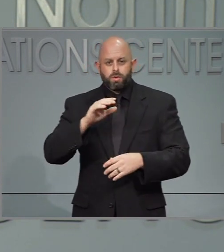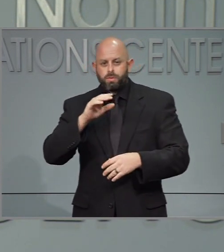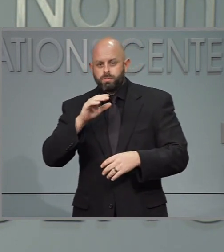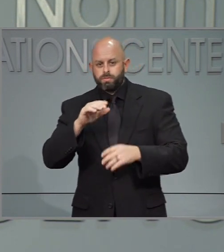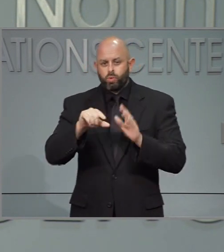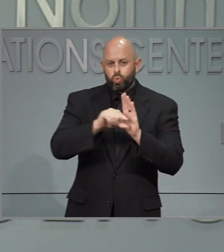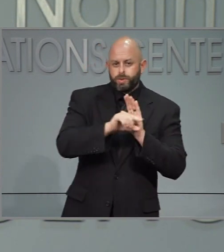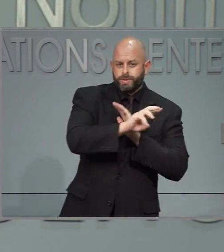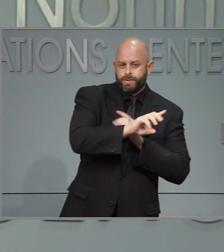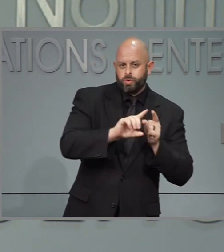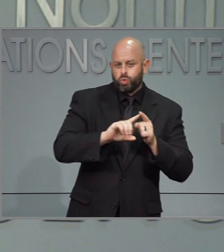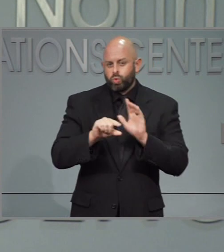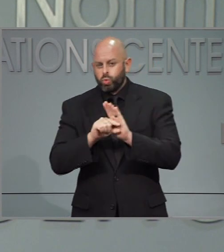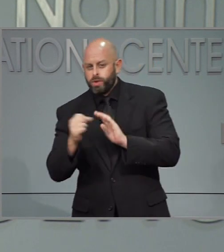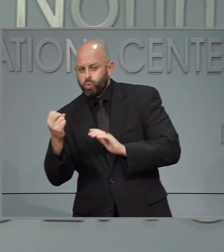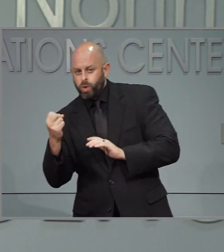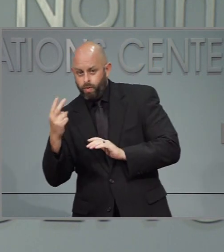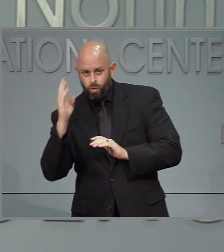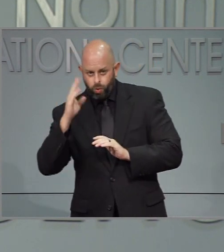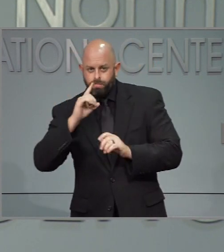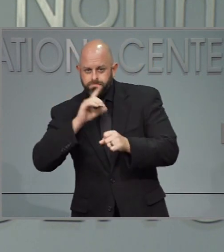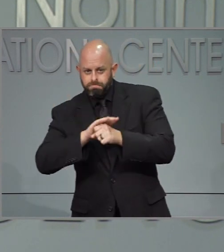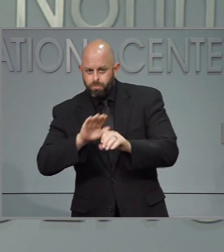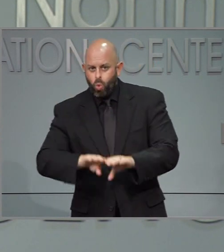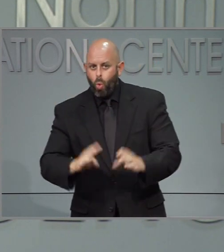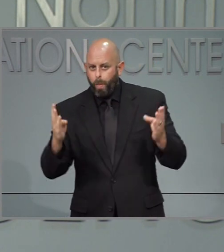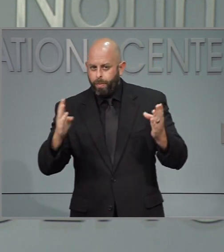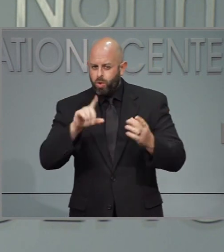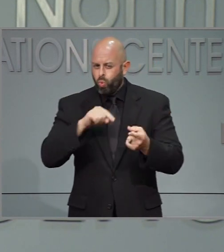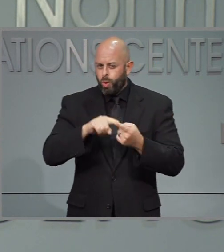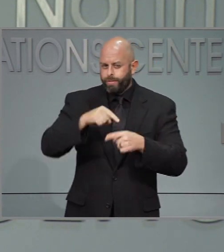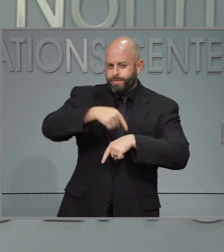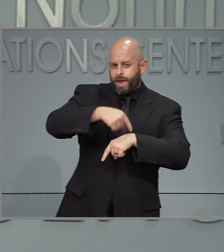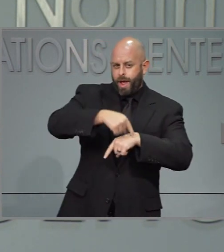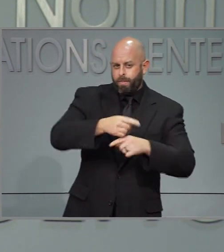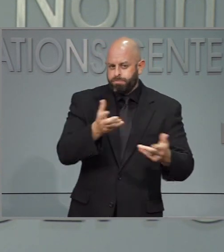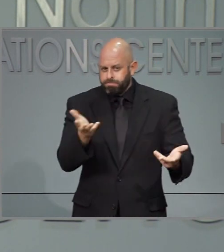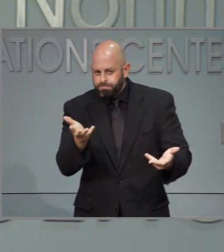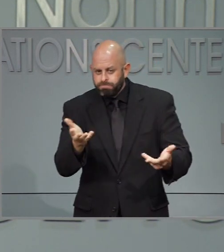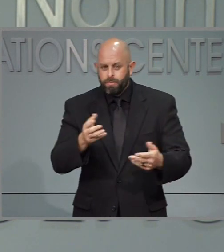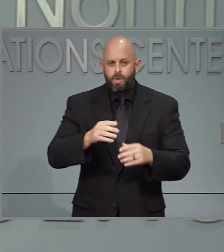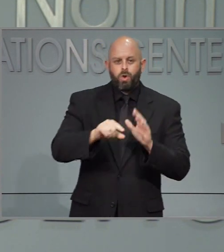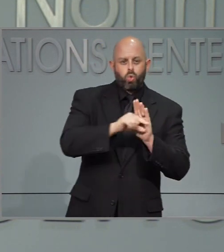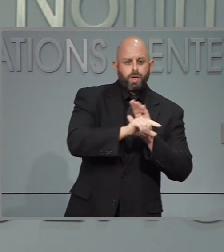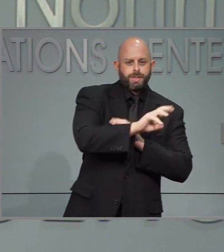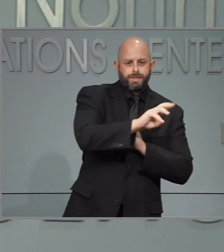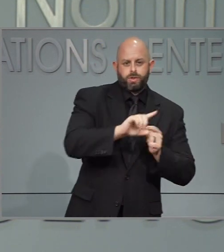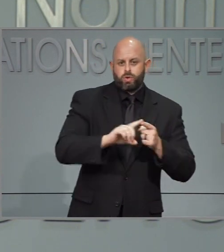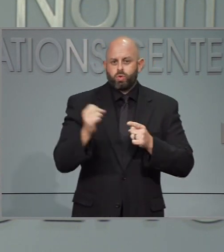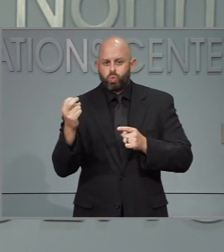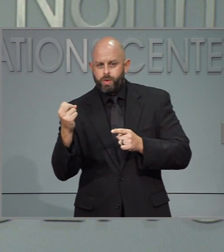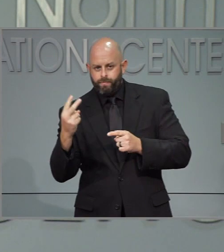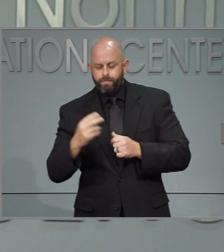En los grados de seis a doce. Hay algún momento en el que va a permitir la los grados